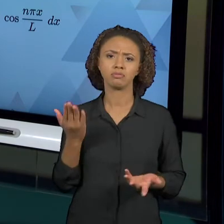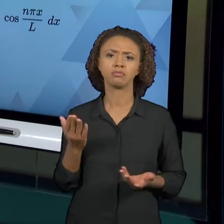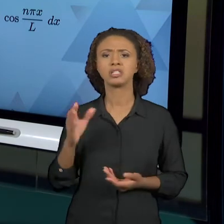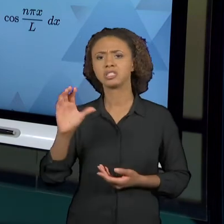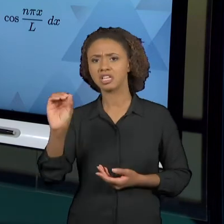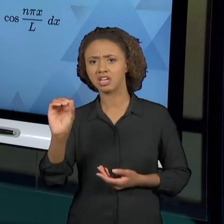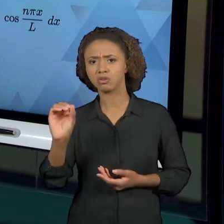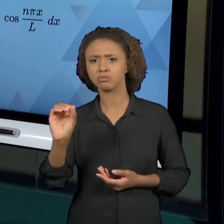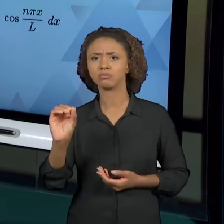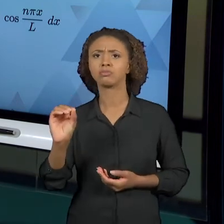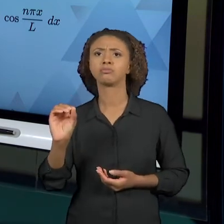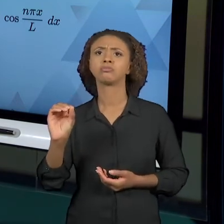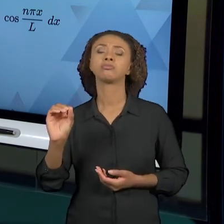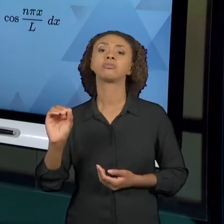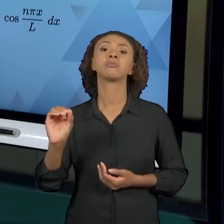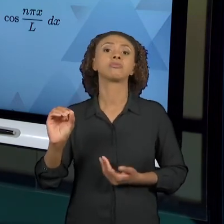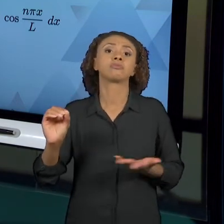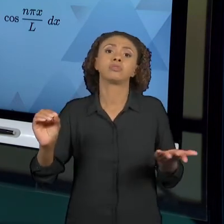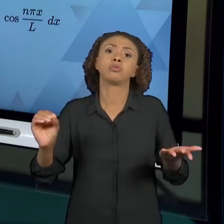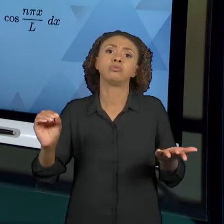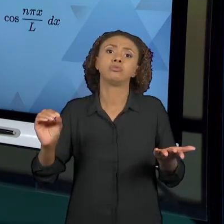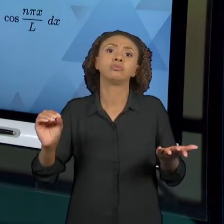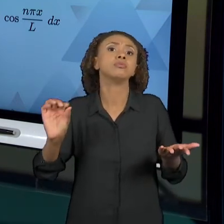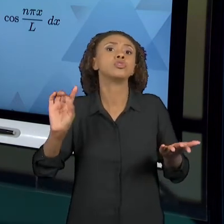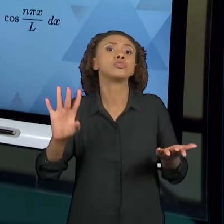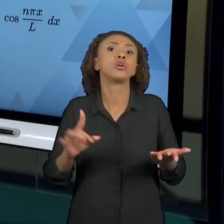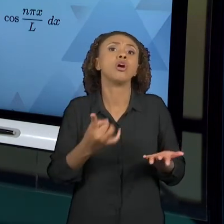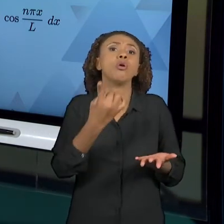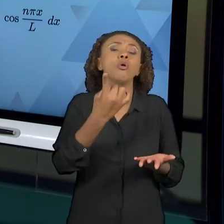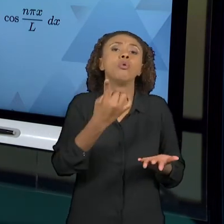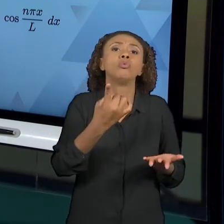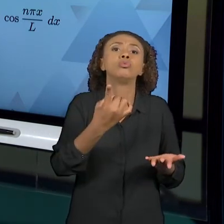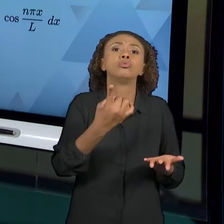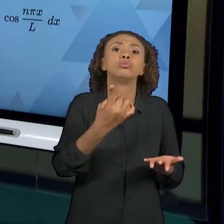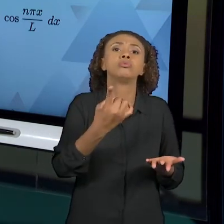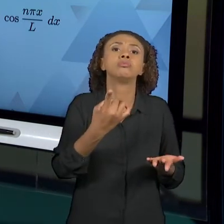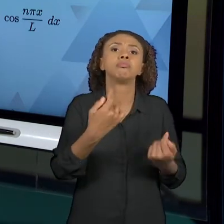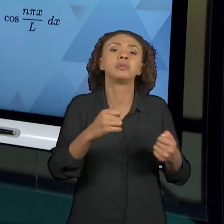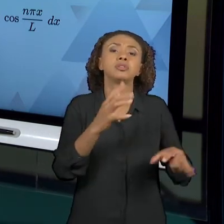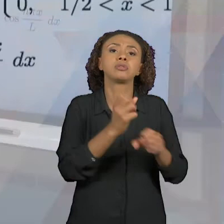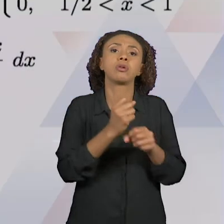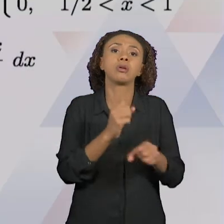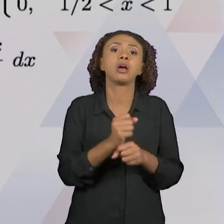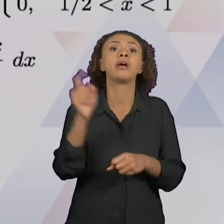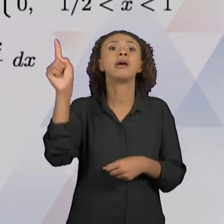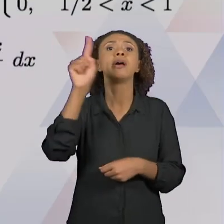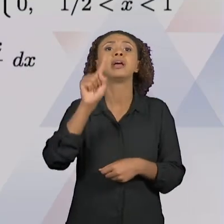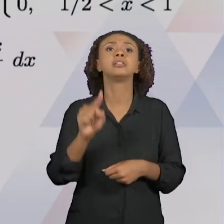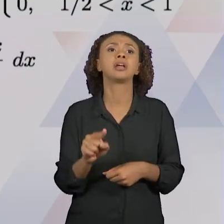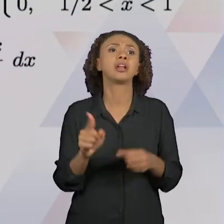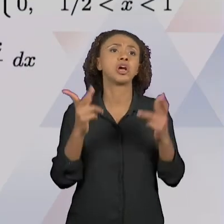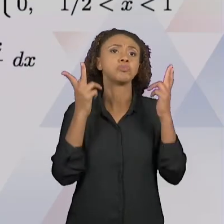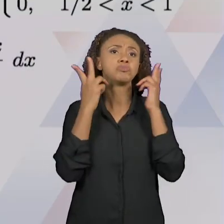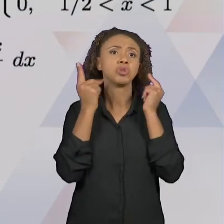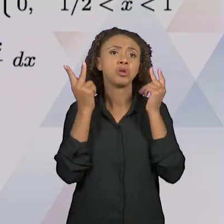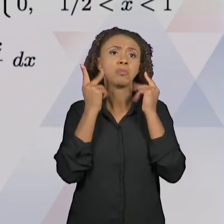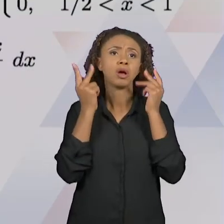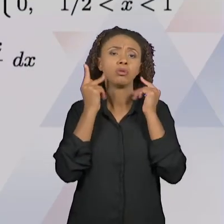TOTALMENTE, ENTÃO VAI SOBRAR APENAS A PARCELA COM A FUNÇÃO VALENDO UM. ENTÃO A INTEGRAL VAI FICAR TRIVIAL AQUI, INTEGRAL DE "DX" É O PRÓPRIO "X",